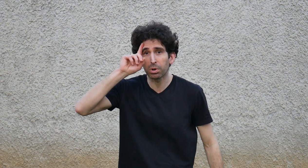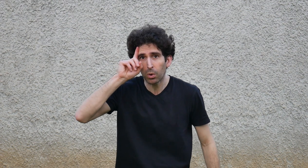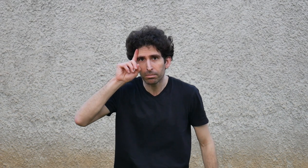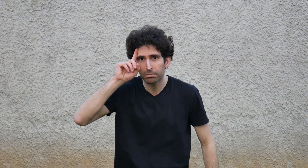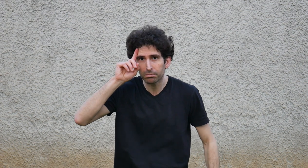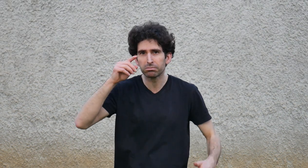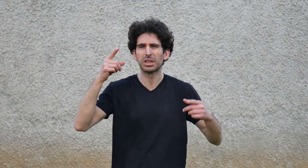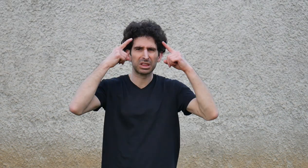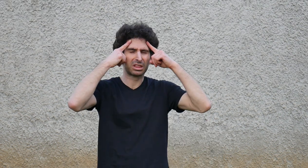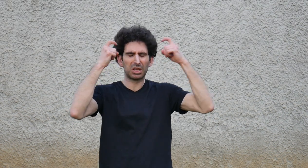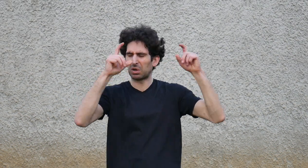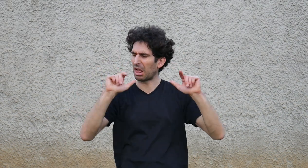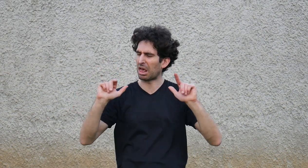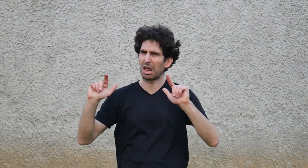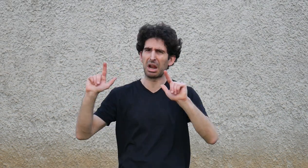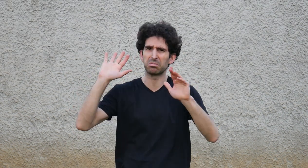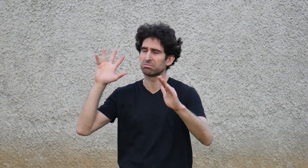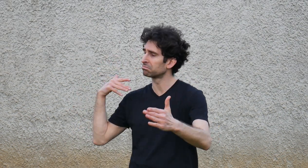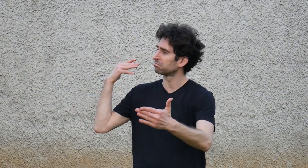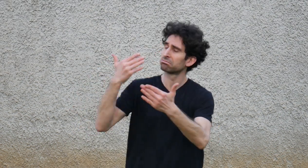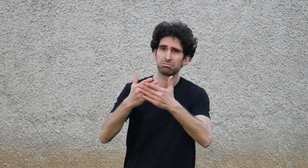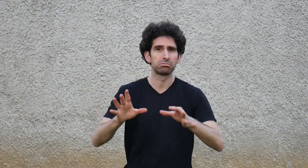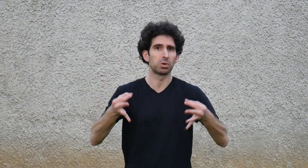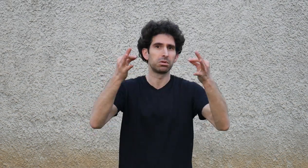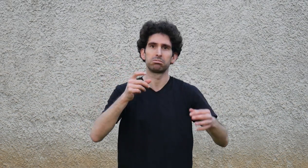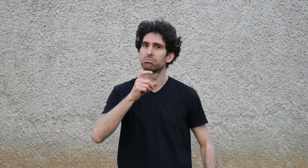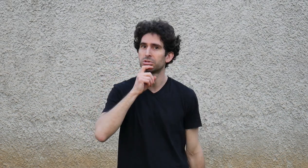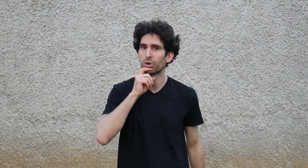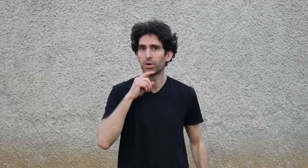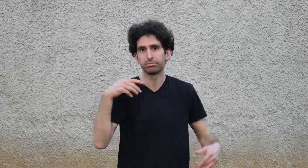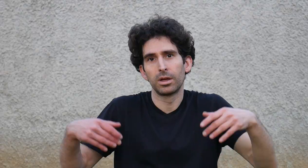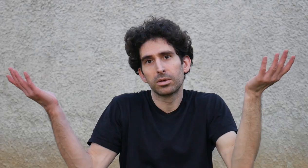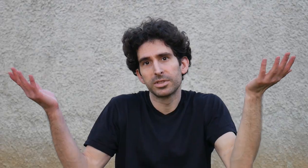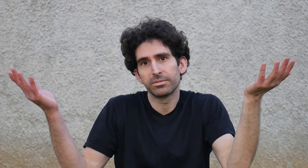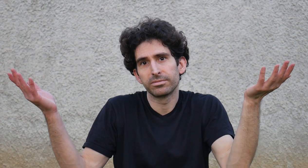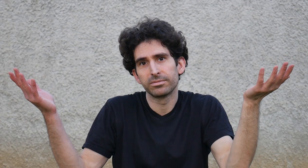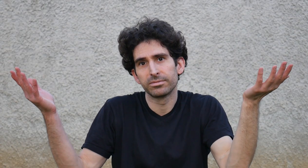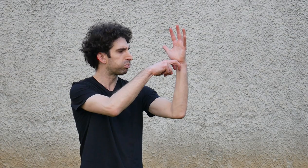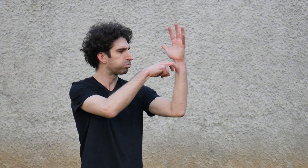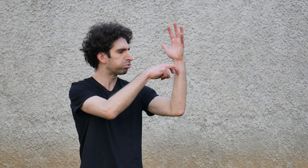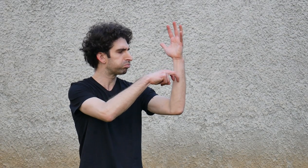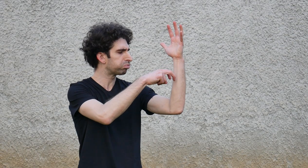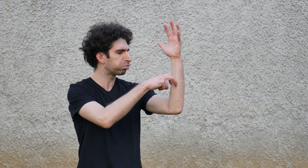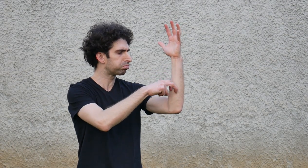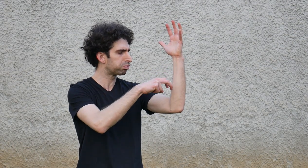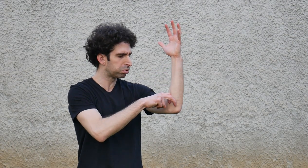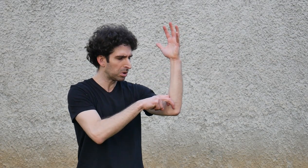Pourquoi ? Des théories existent mais jusqu'à maintenant, on n'a pas encore trouvé. C'est comme ça. *Descend de l'arbre*